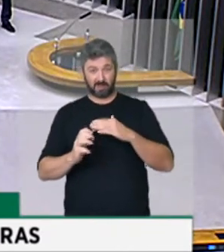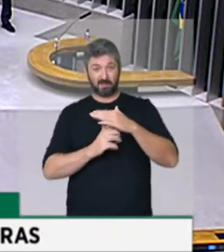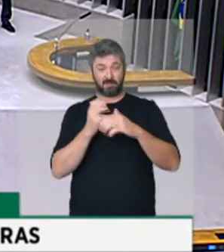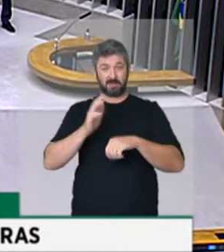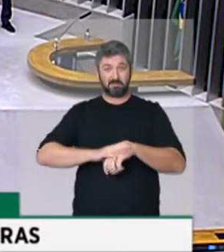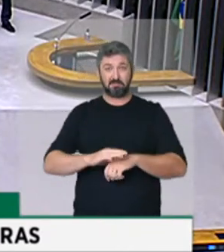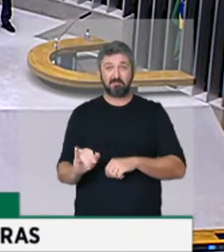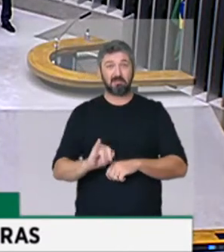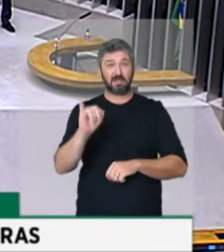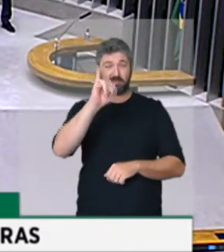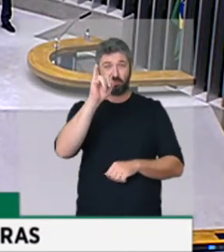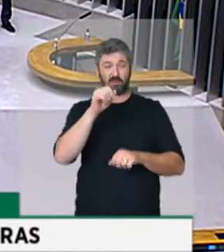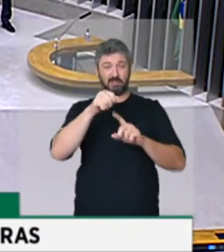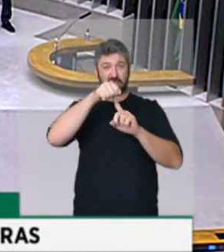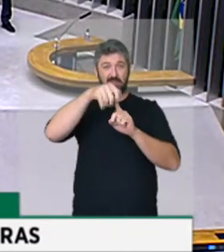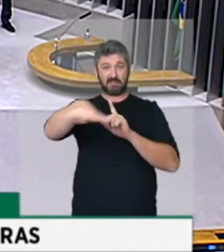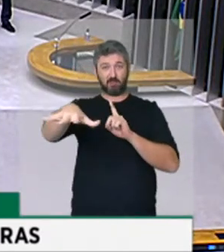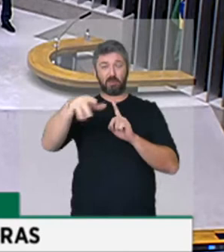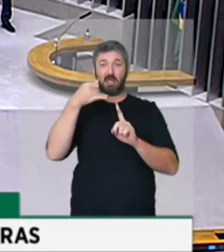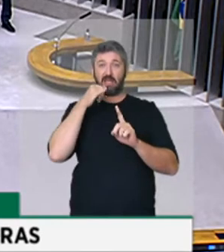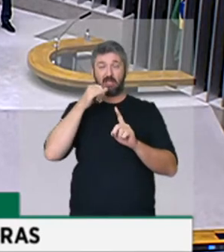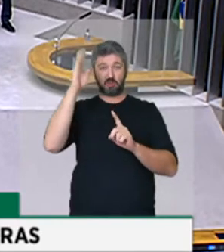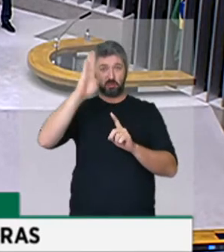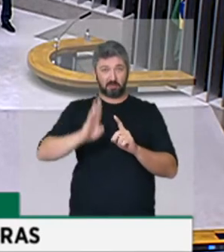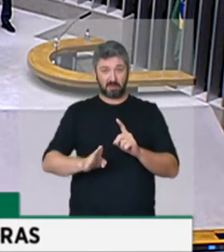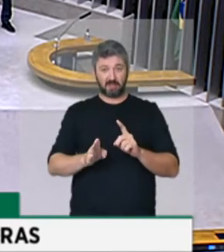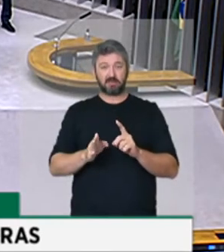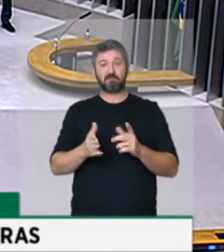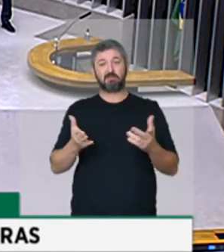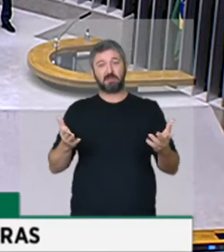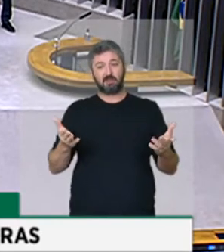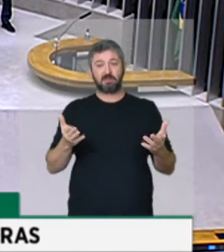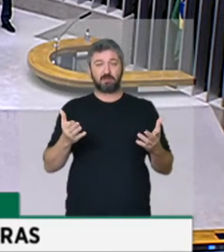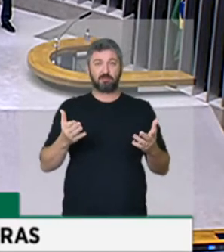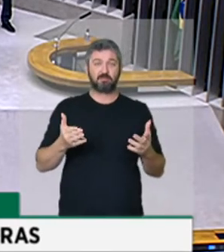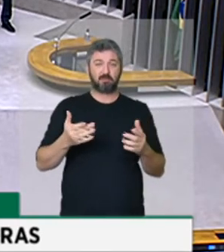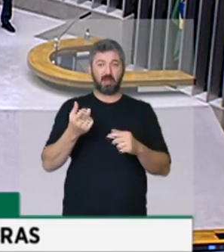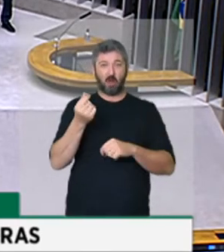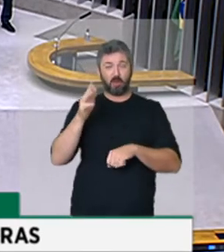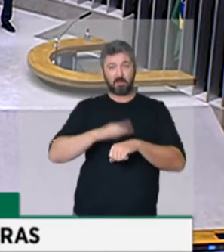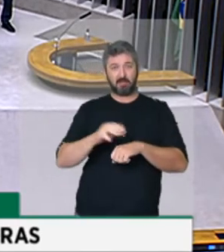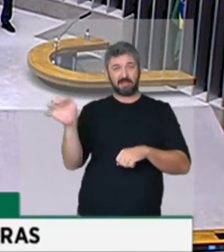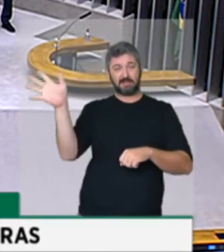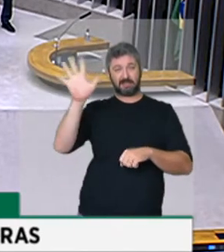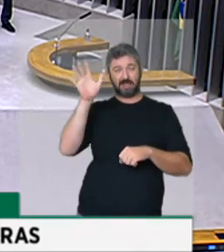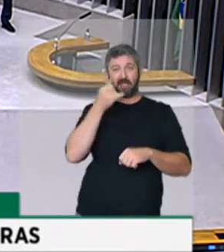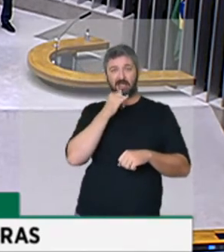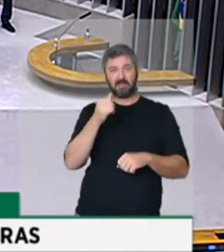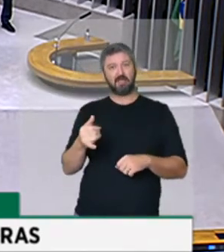ELETROBRAS. GRATO, NOBRE PRESIDENTE. [PRESIDENTE]: COMO ORIENTA A OPOSIÇÃO? [DEPUTADA]: SENHOR